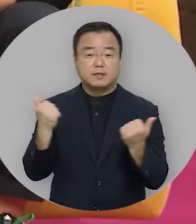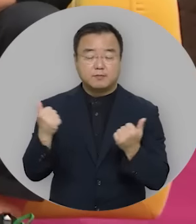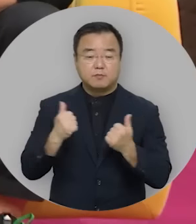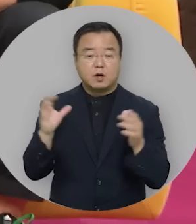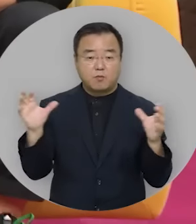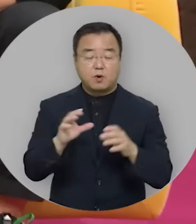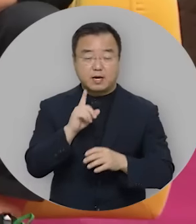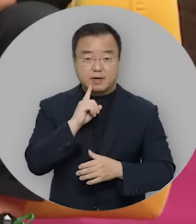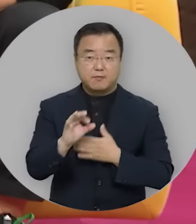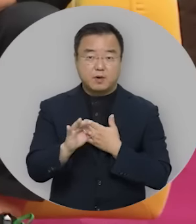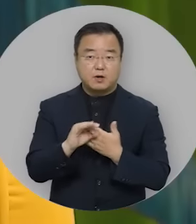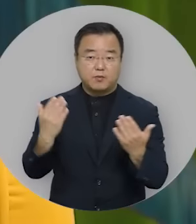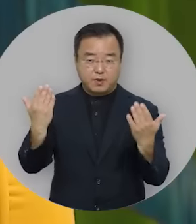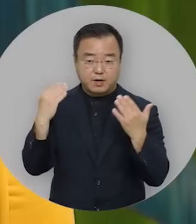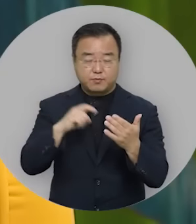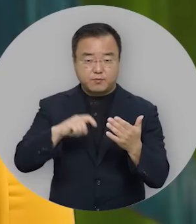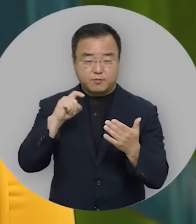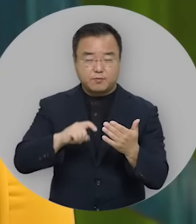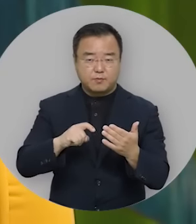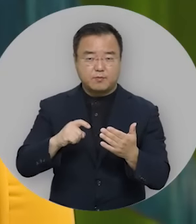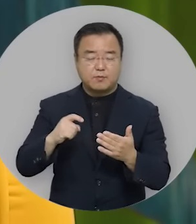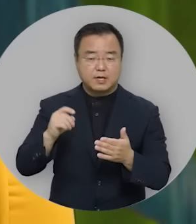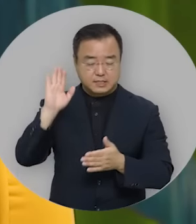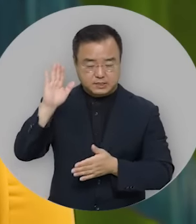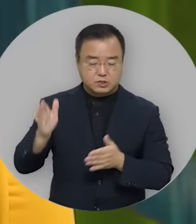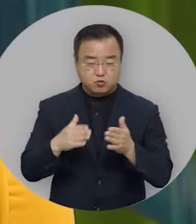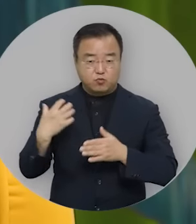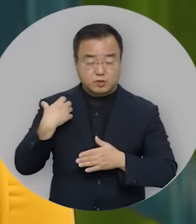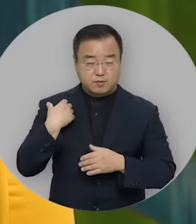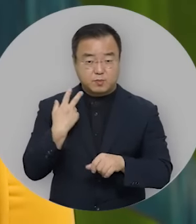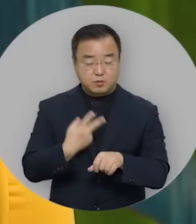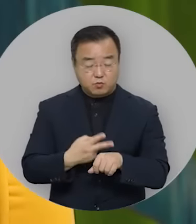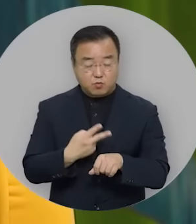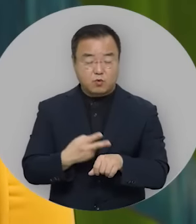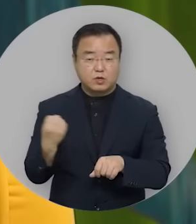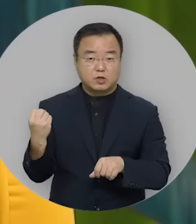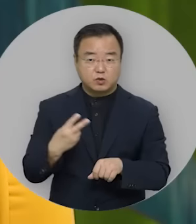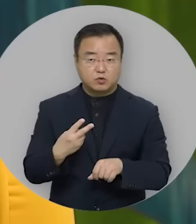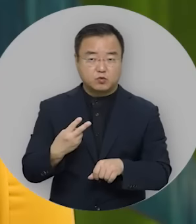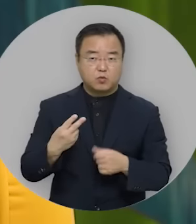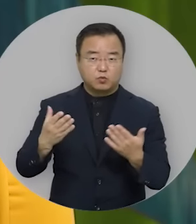그러면 우리 학교에서 진로 관련 담당 부장님 그리고 교감 선생님 그리고 개별화교육지원팀이